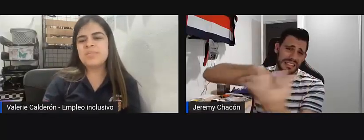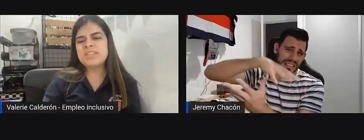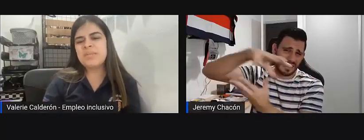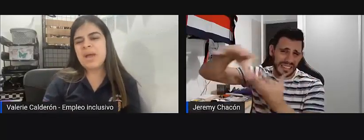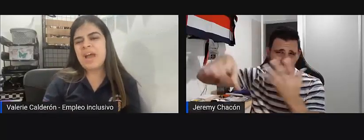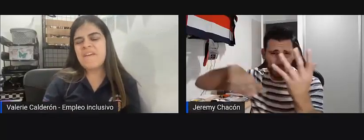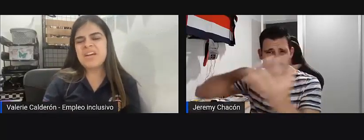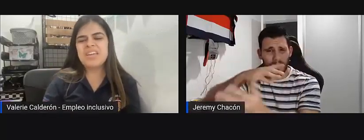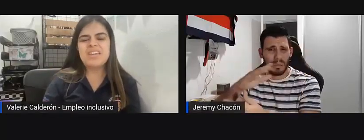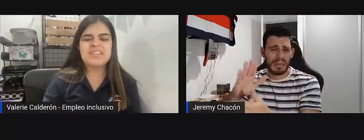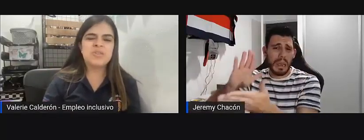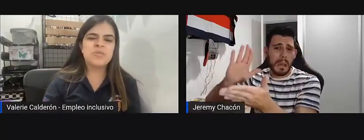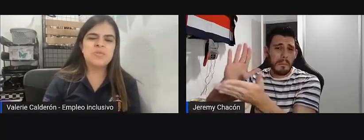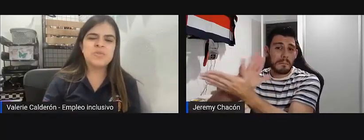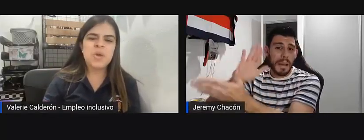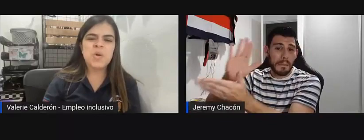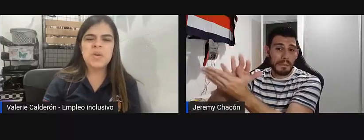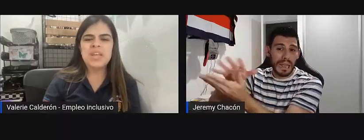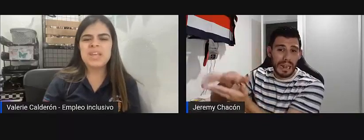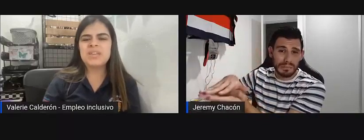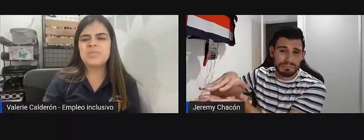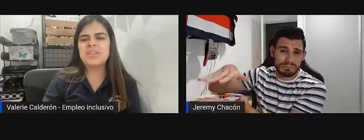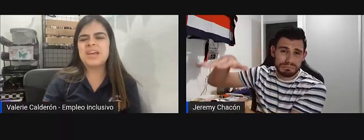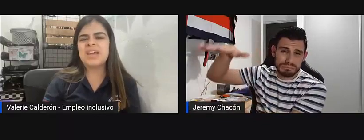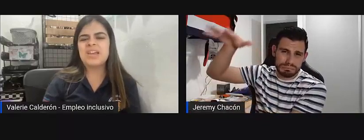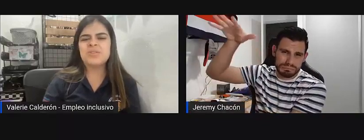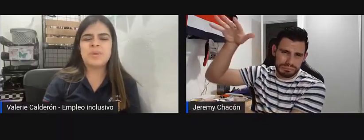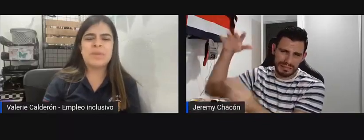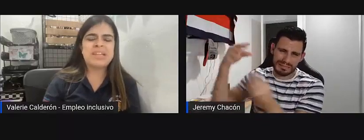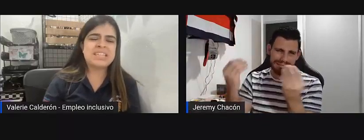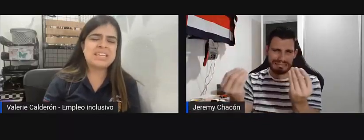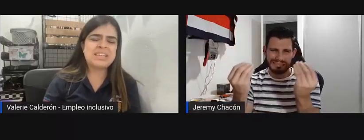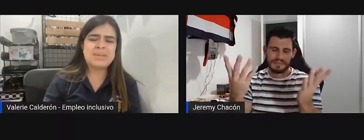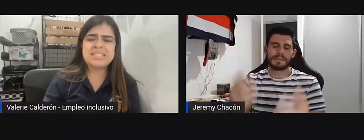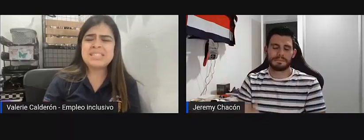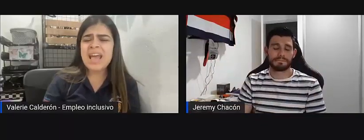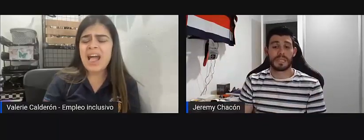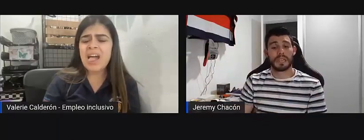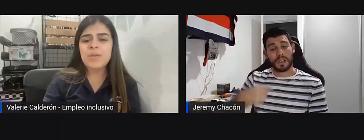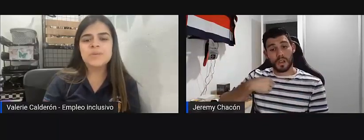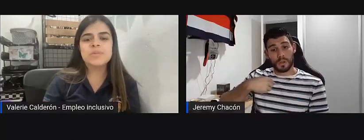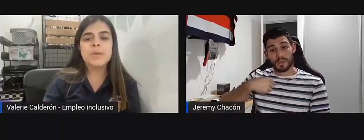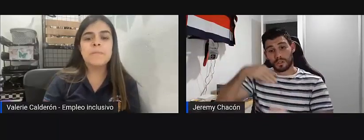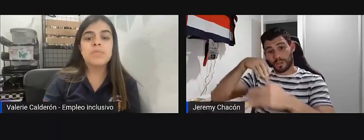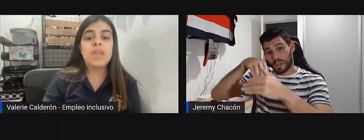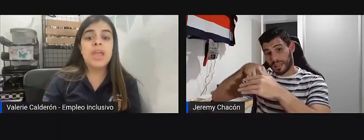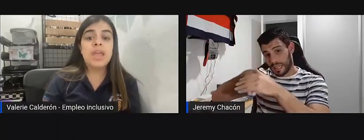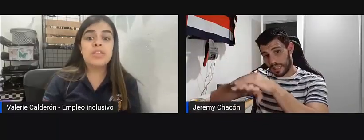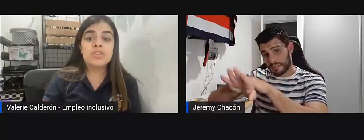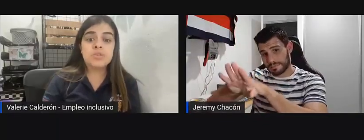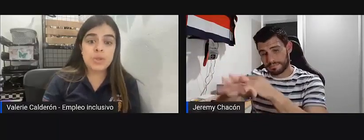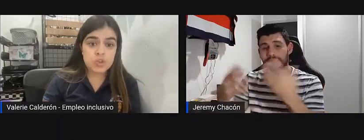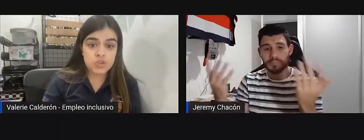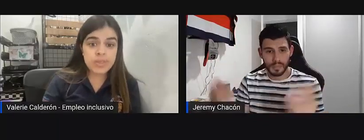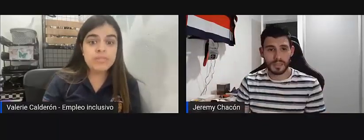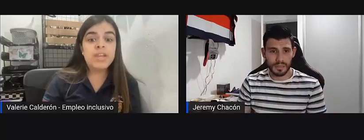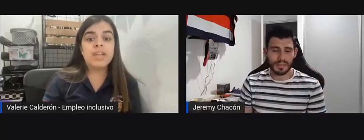siempre llamaban y esas confusiones verdad que los papeles eran demasiados Entonces cuando yo entré